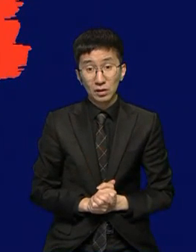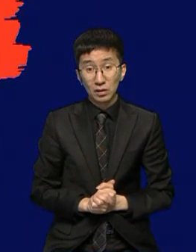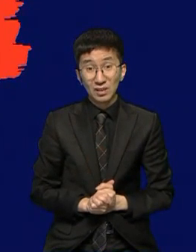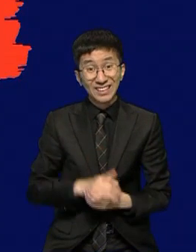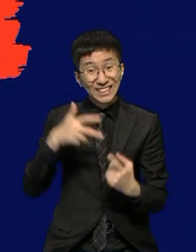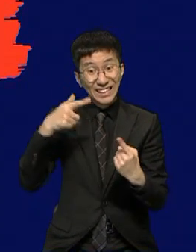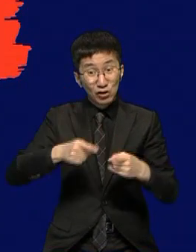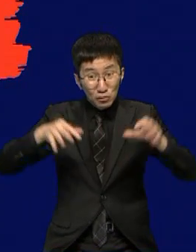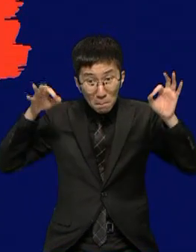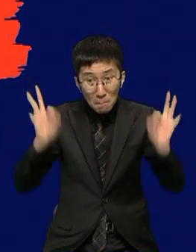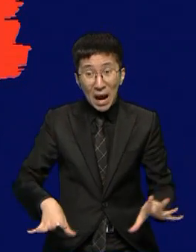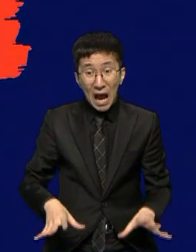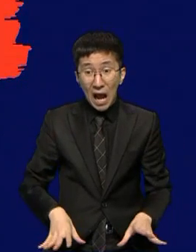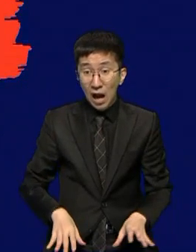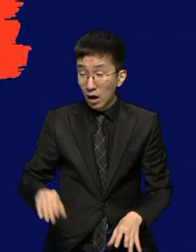만에 5차 감염까지 드러난 겁니다.